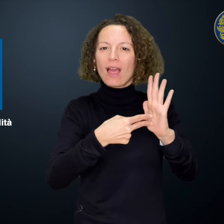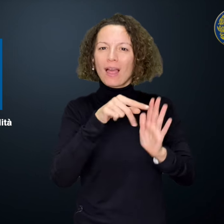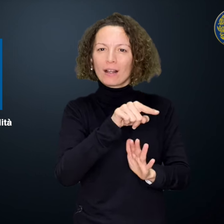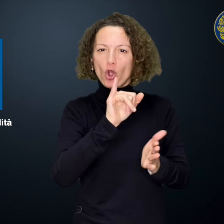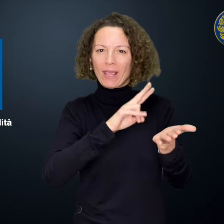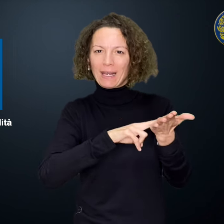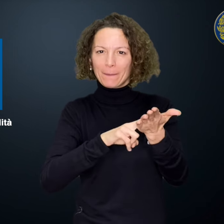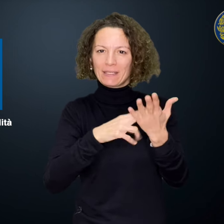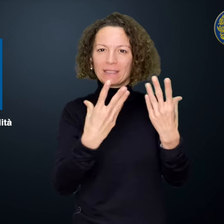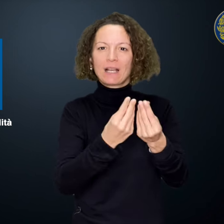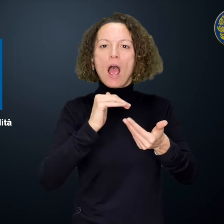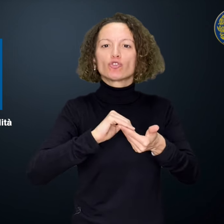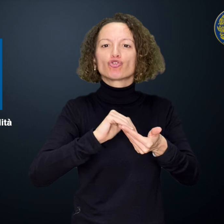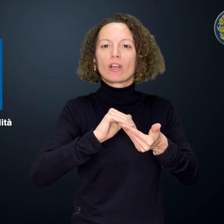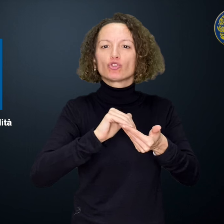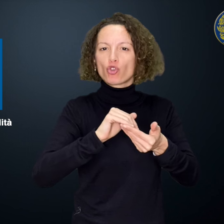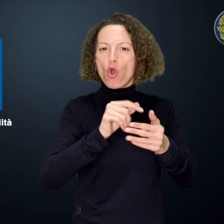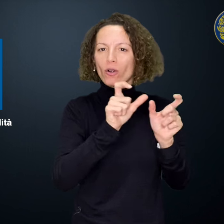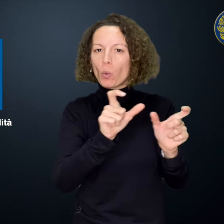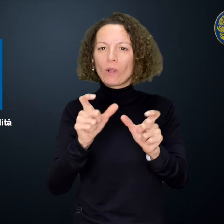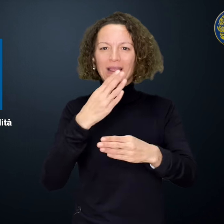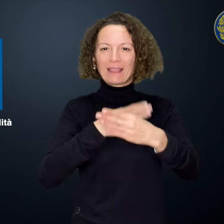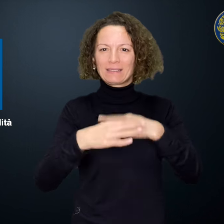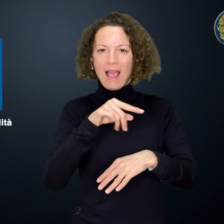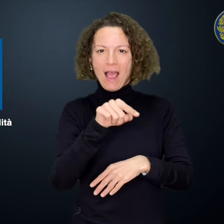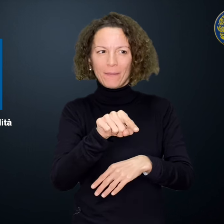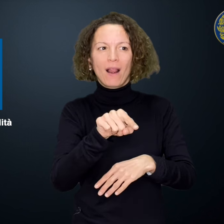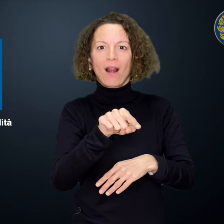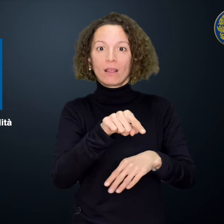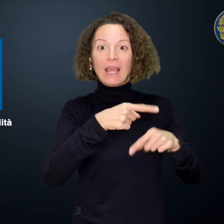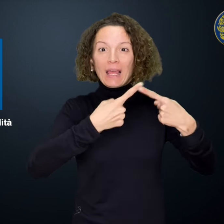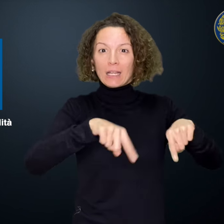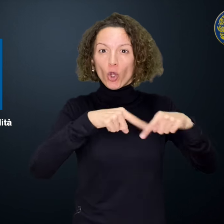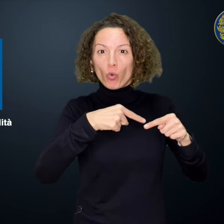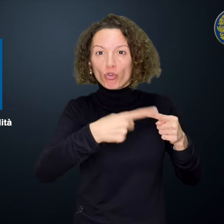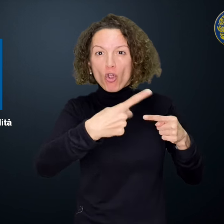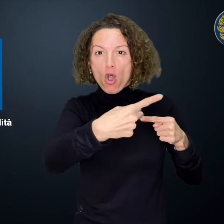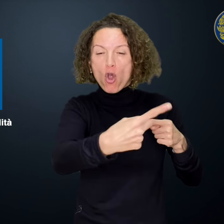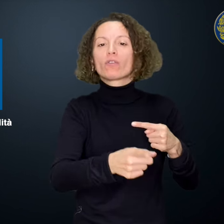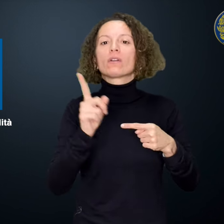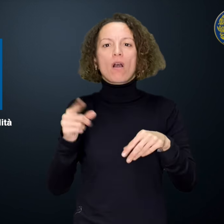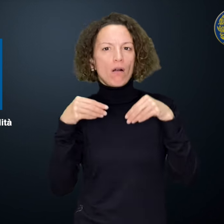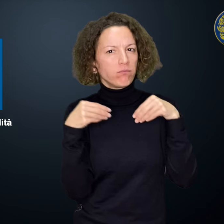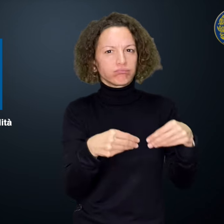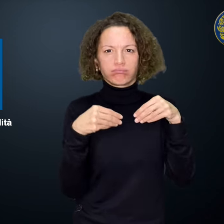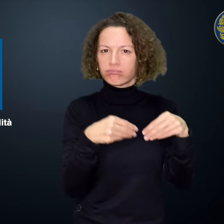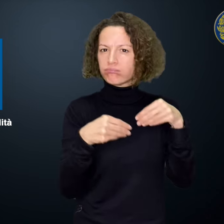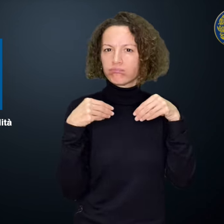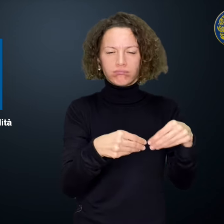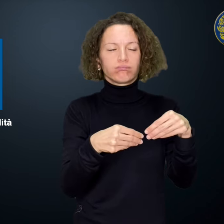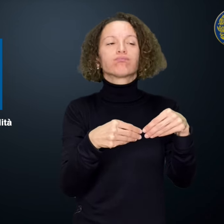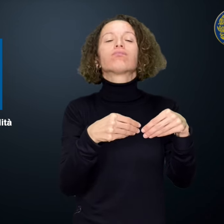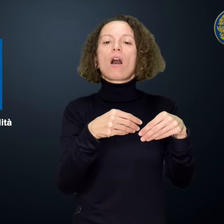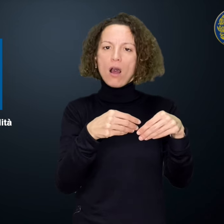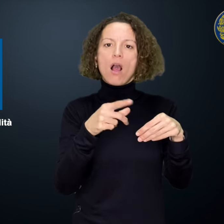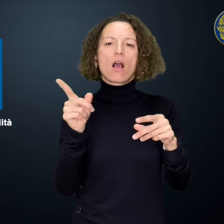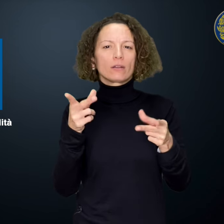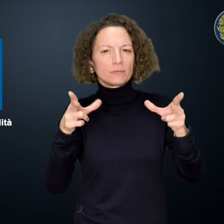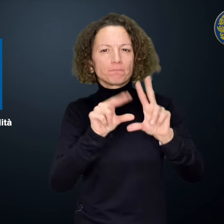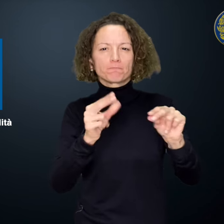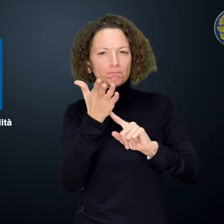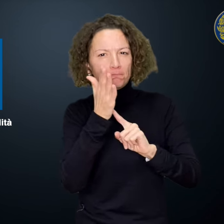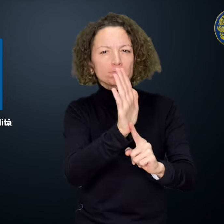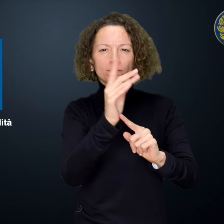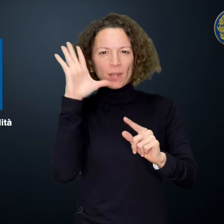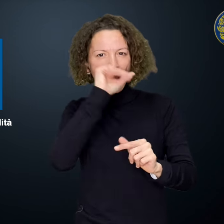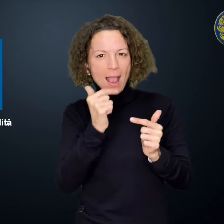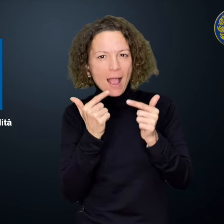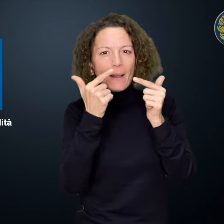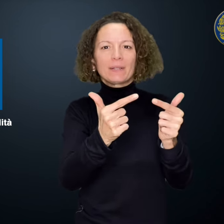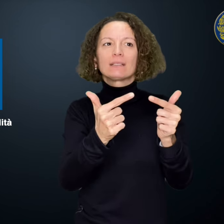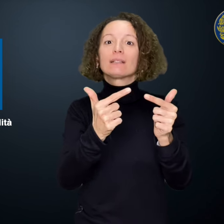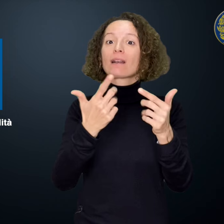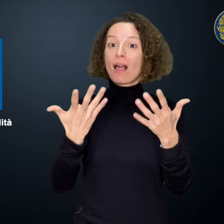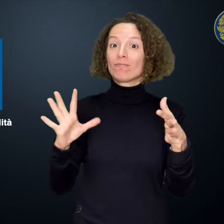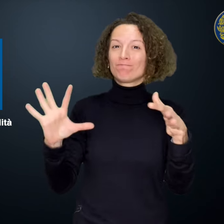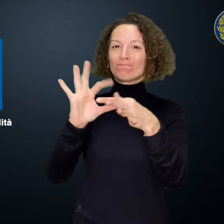Tavolo Tecnico INPS-Associazioni di categoria dei Disabili, ha più volte rappresentato la necessità di maggiore accessibilità e semplificazione della